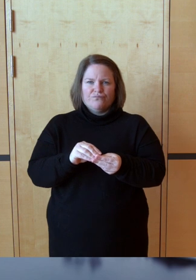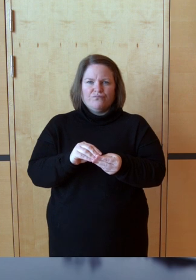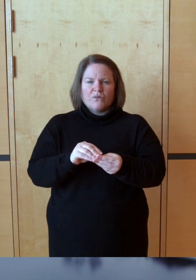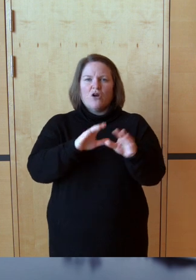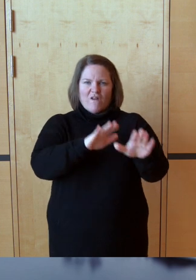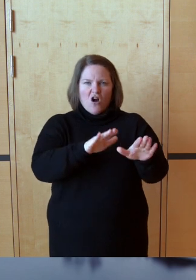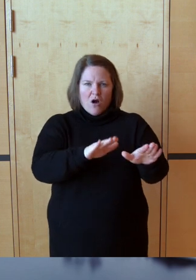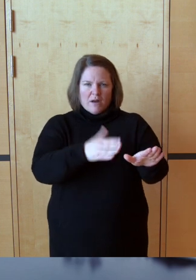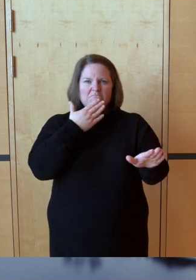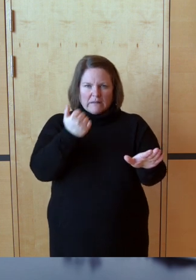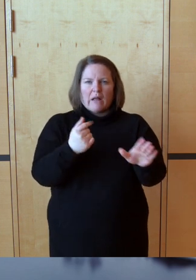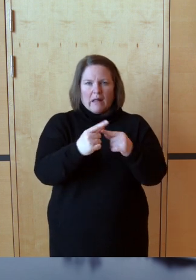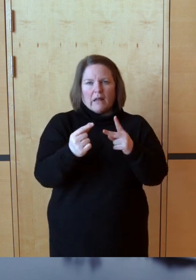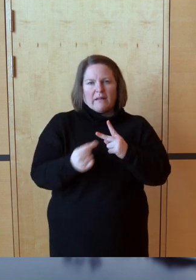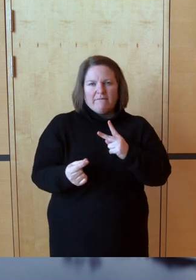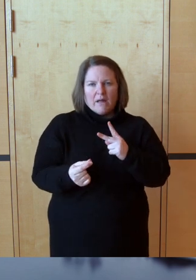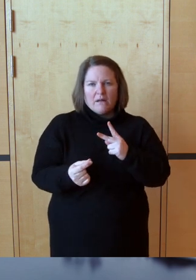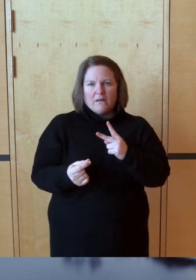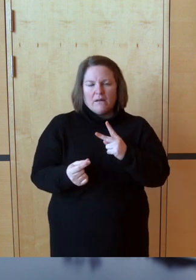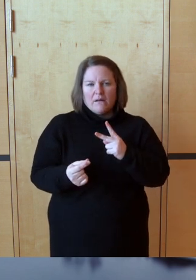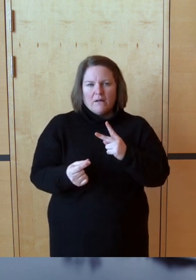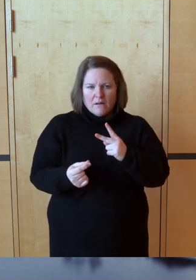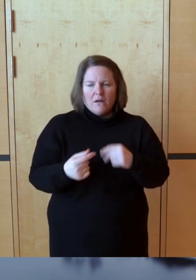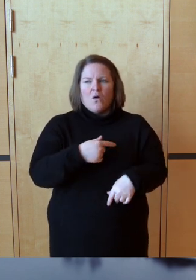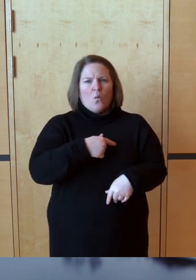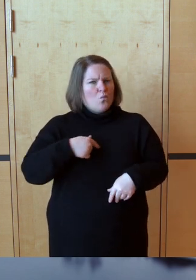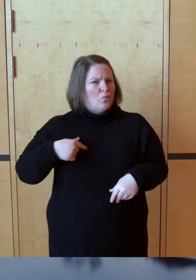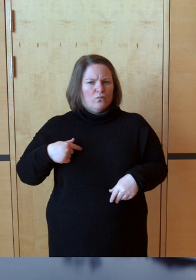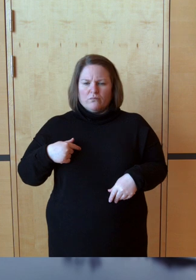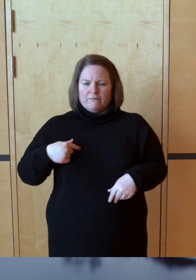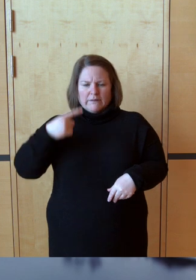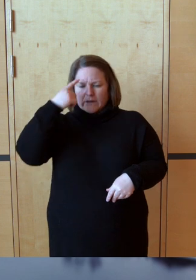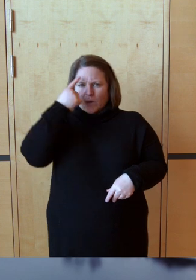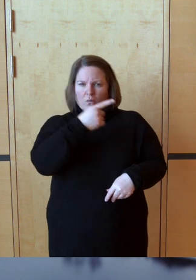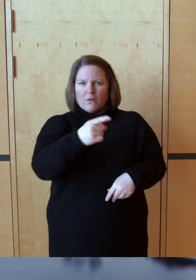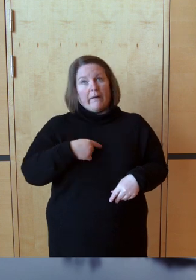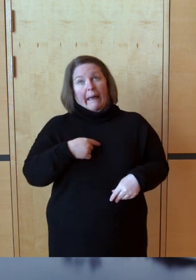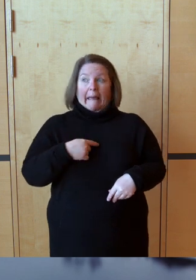Inte bottnar i förändrings fientlighet utan ett noggrant övervägda och bröd informera